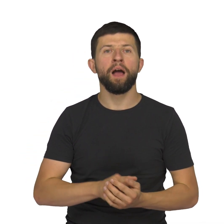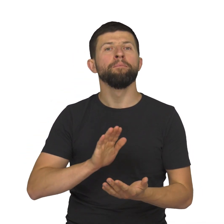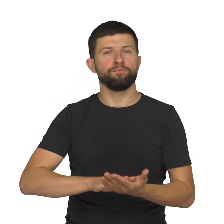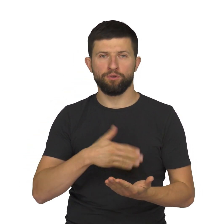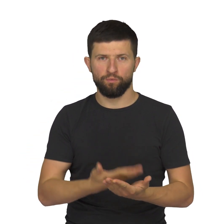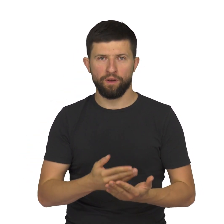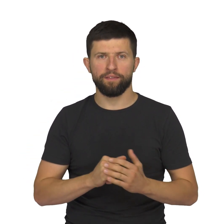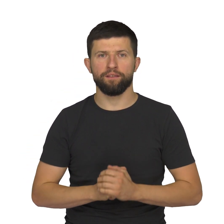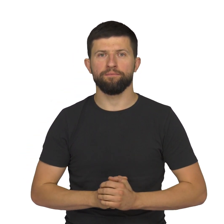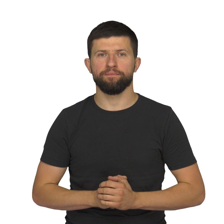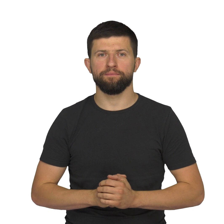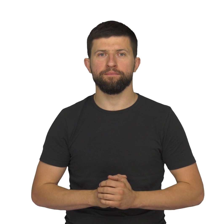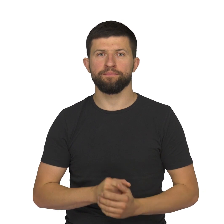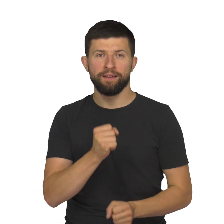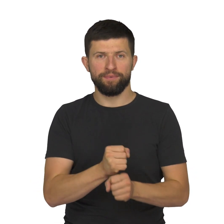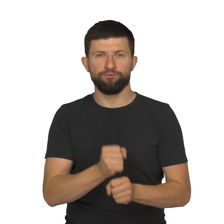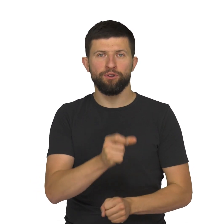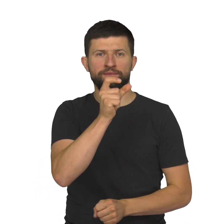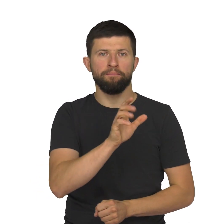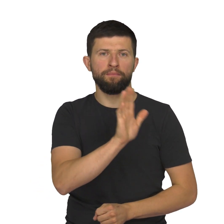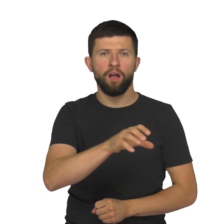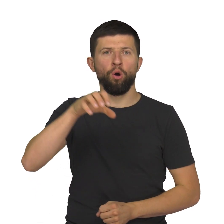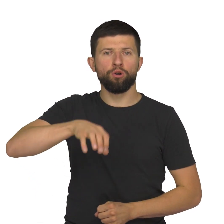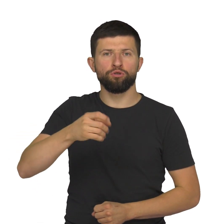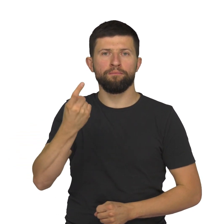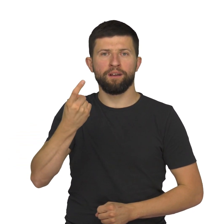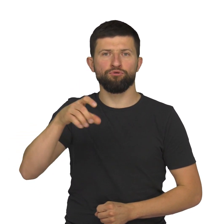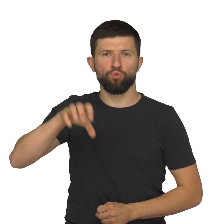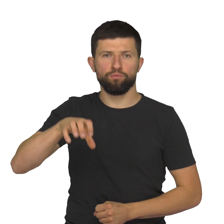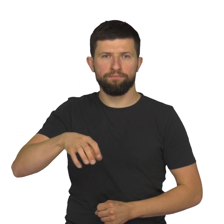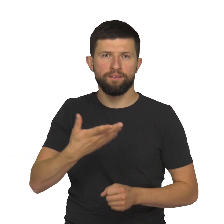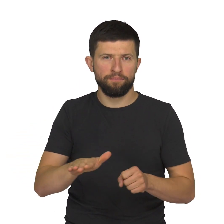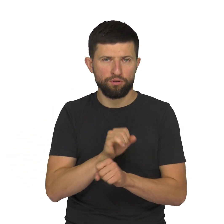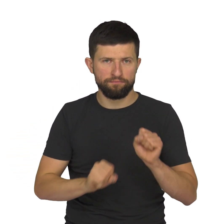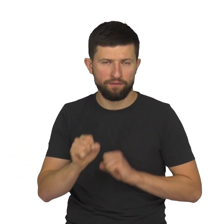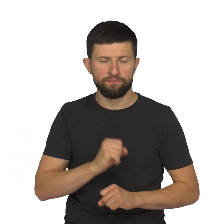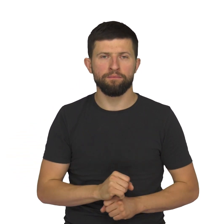Na przykład. Pracownik, który legitymuje się orzeczeniem o znacznym stopniu niepełnosprawności